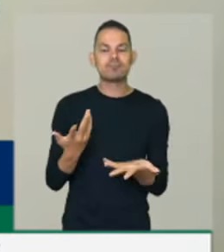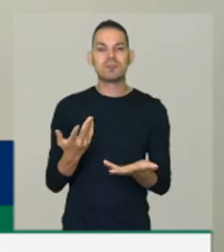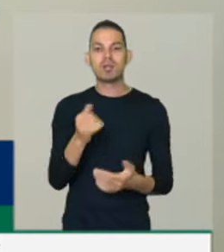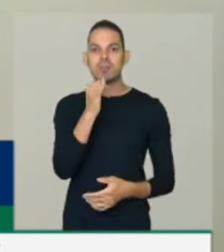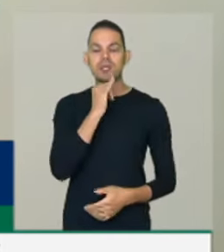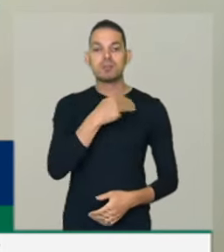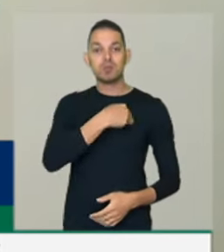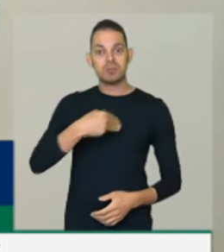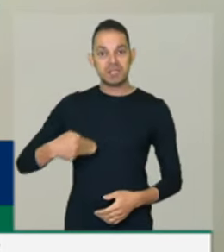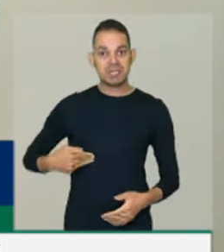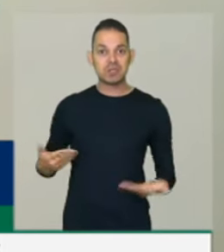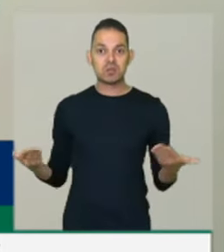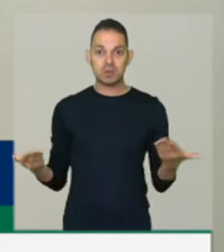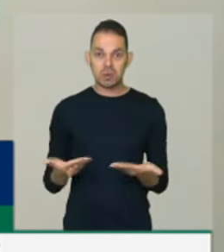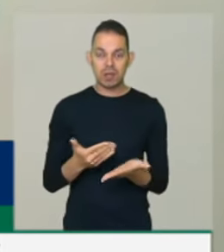SUCESSO PORQUE O SUCESSO DELE.... SIGNIFICA VIDAS